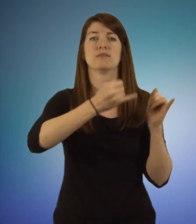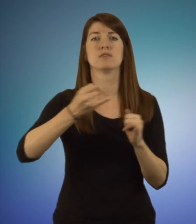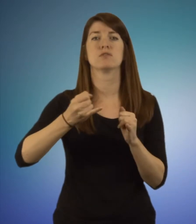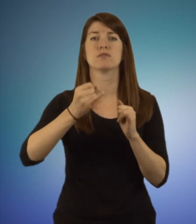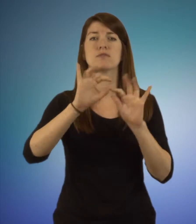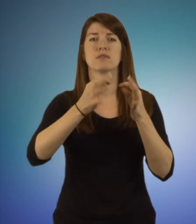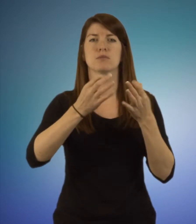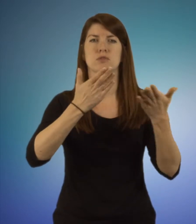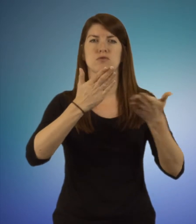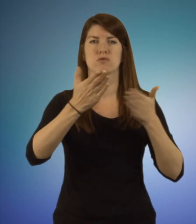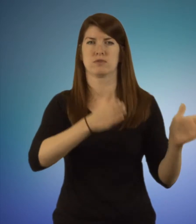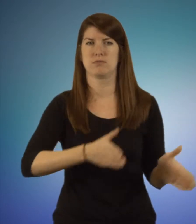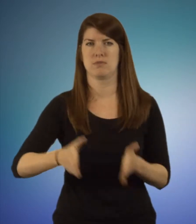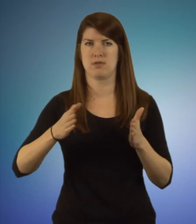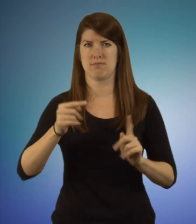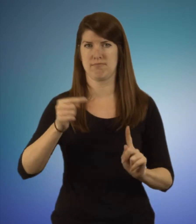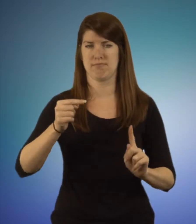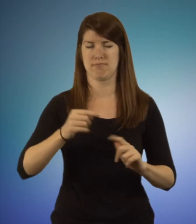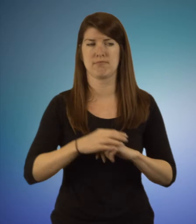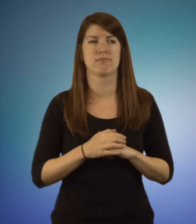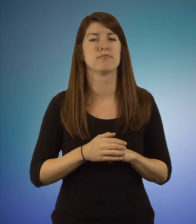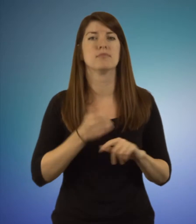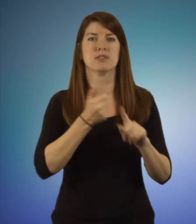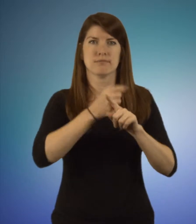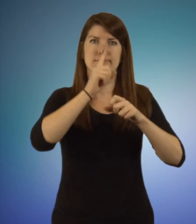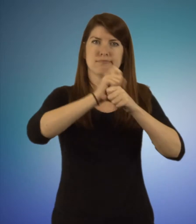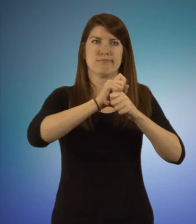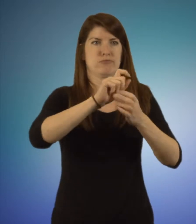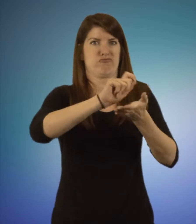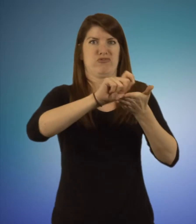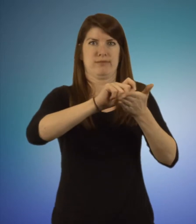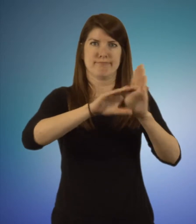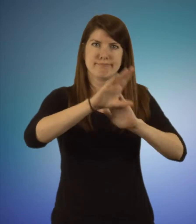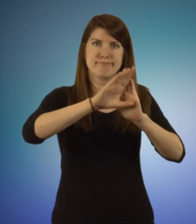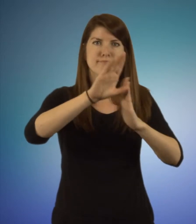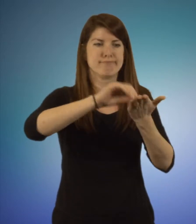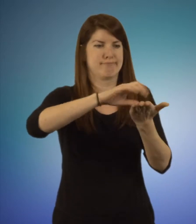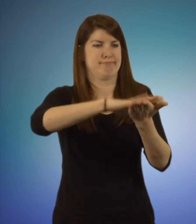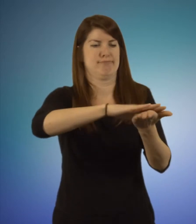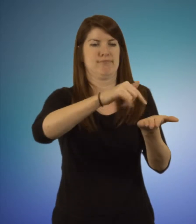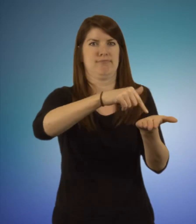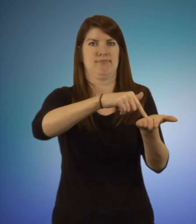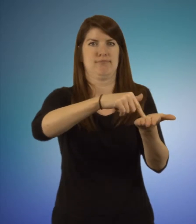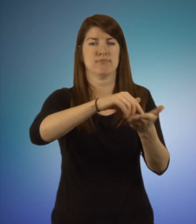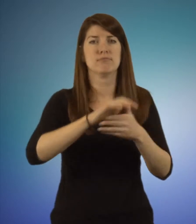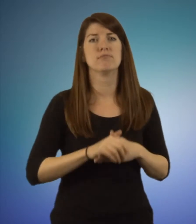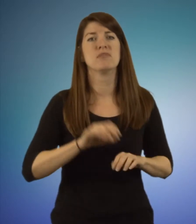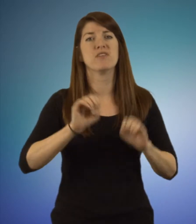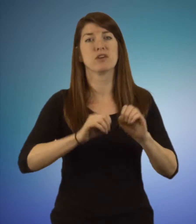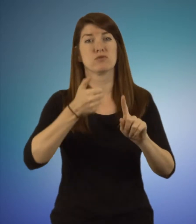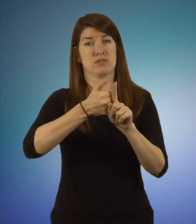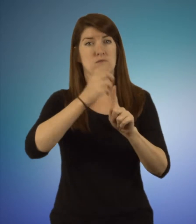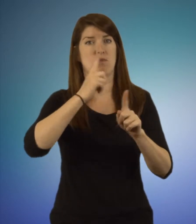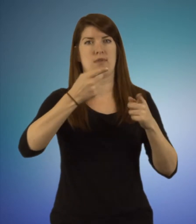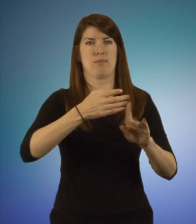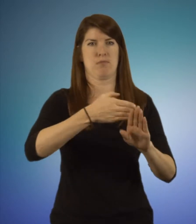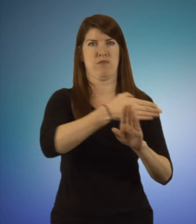Es el documento escrito real, de modo que la evaluación debería hacerse antes de que se desarrolle este documento.